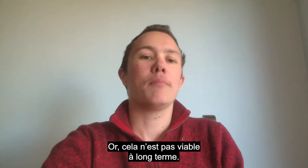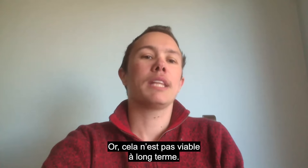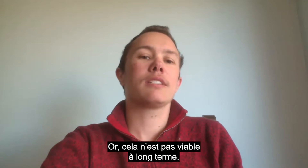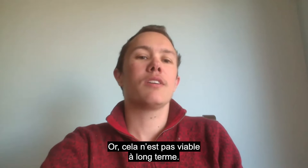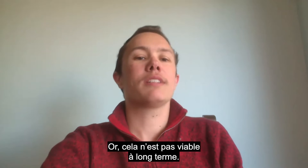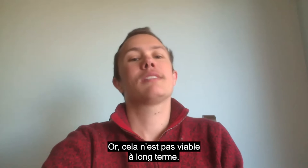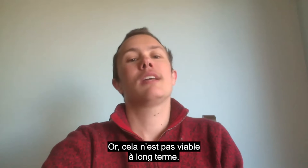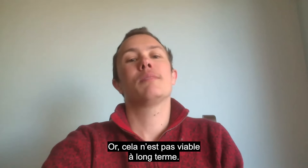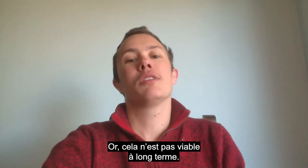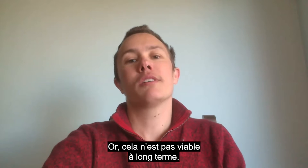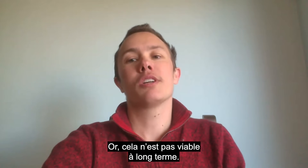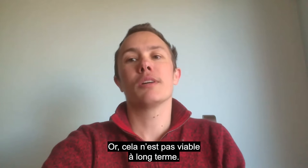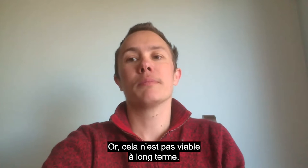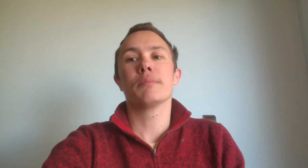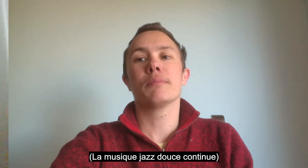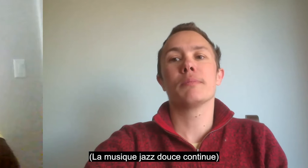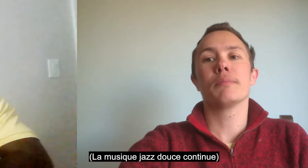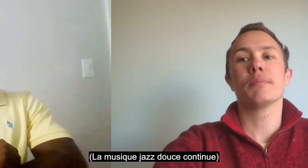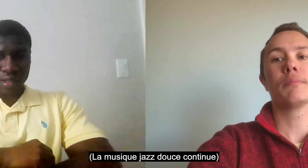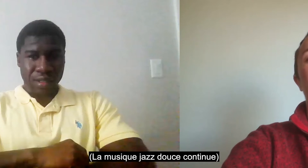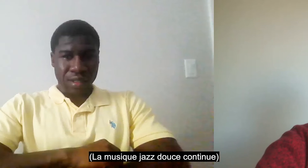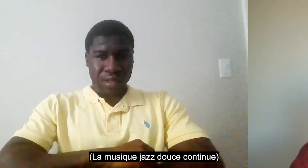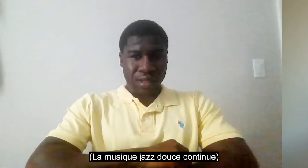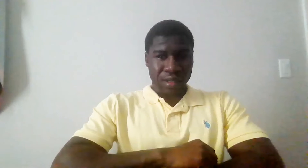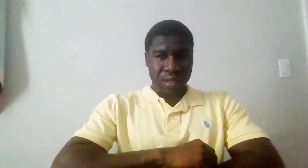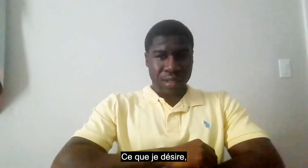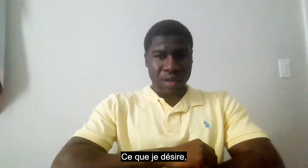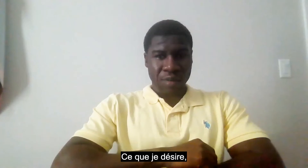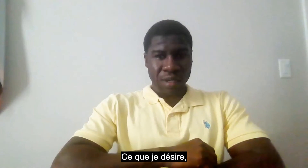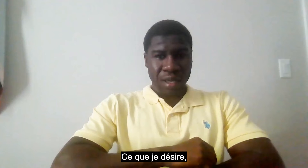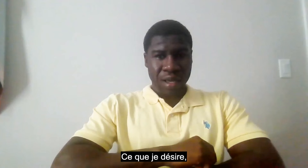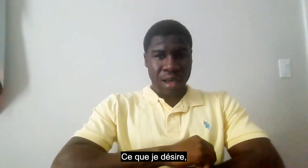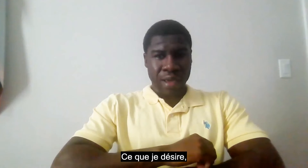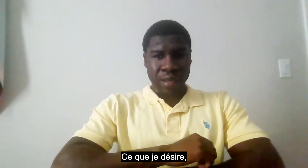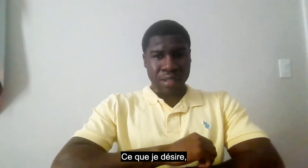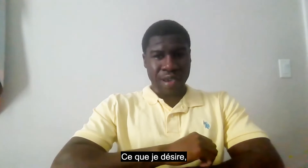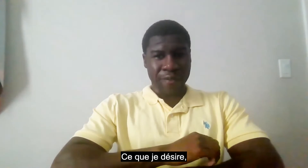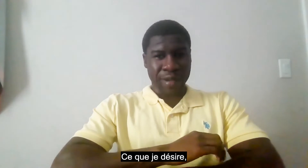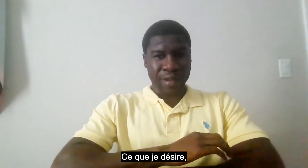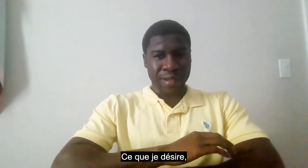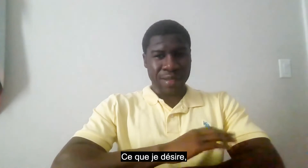Je ne suis pas seulement une personne qui vit avec une invalidité,